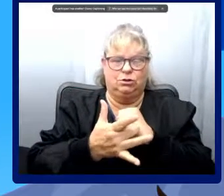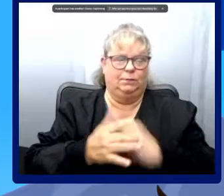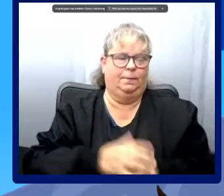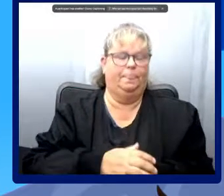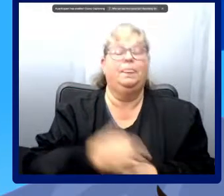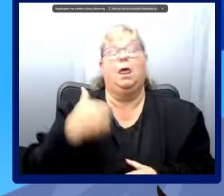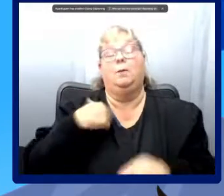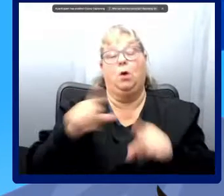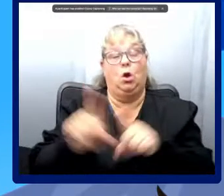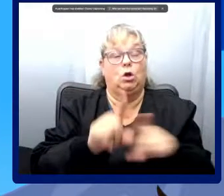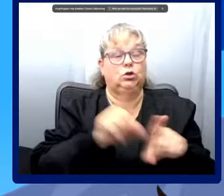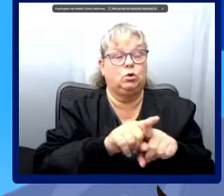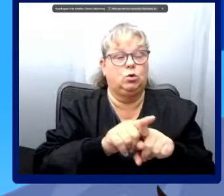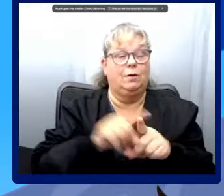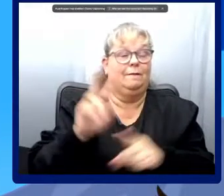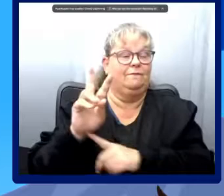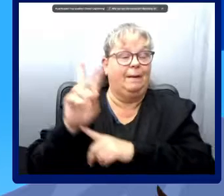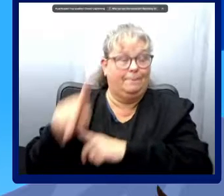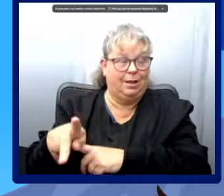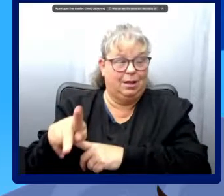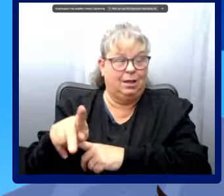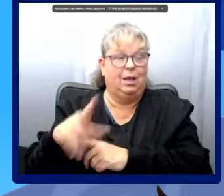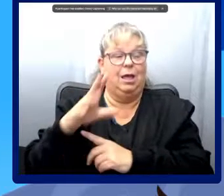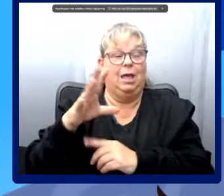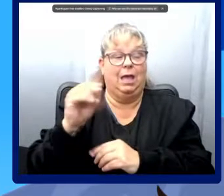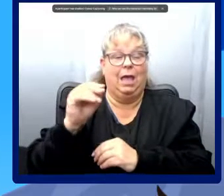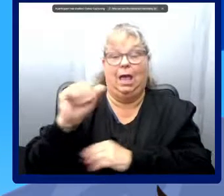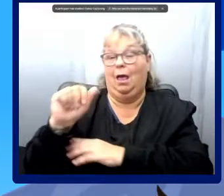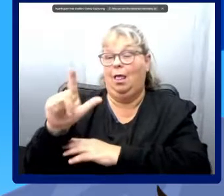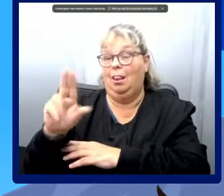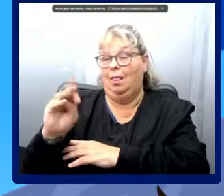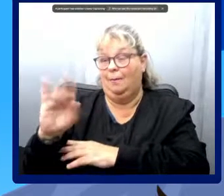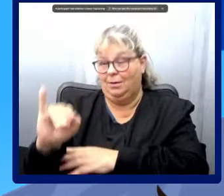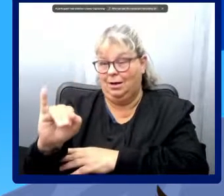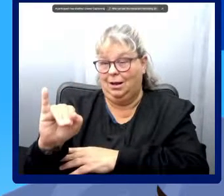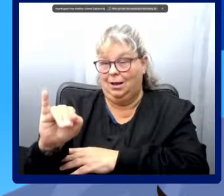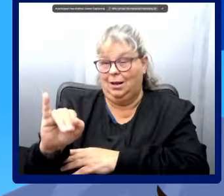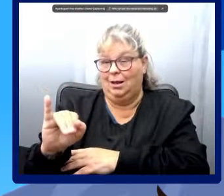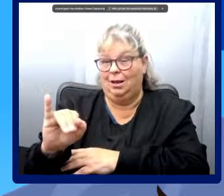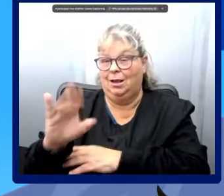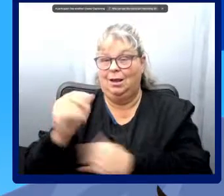También soy MVP de Salesforce, ex campeona de la plataforma y líder del grupo de administradores de Vancouver.